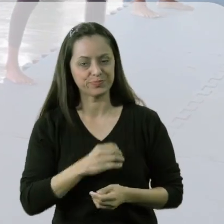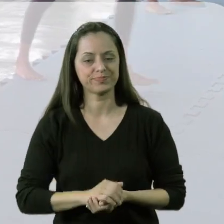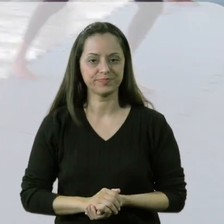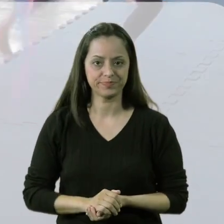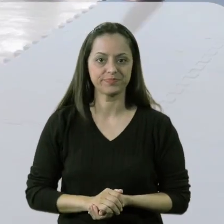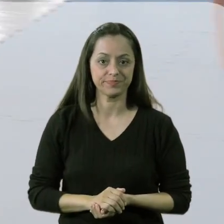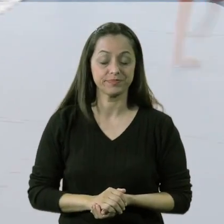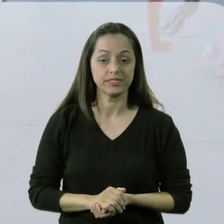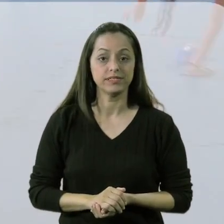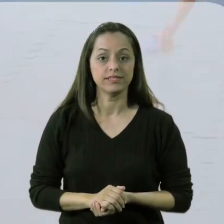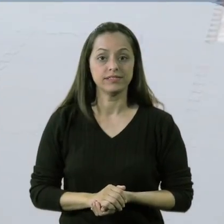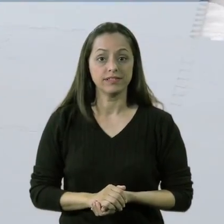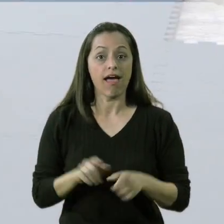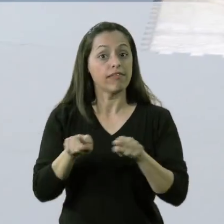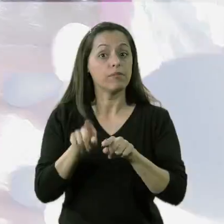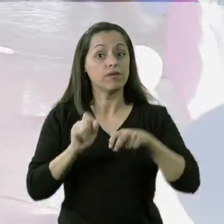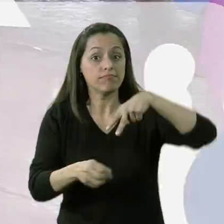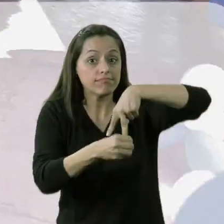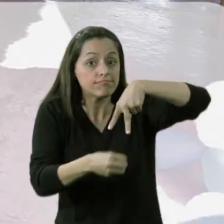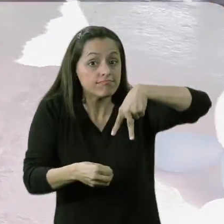O pé de lata, na construção eles trouxeram a lata,